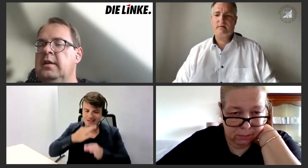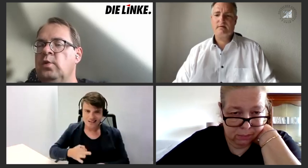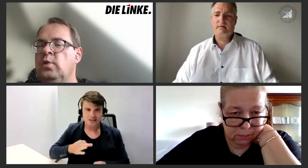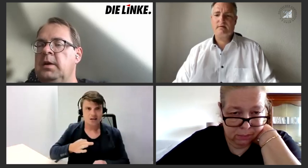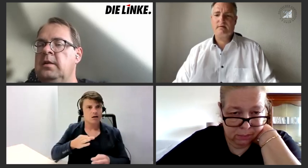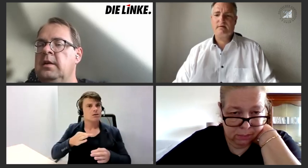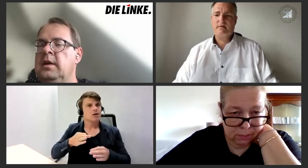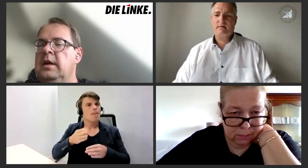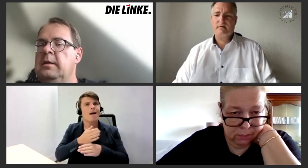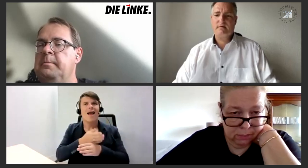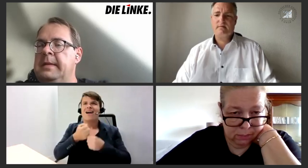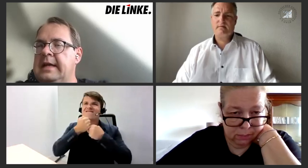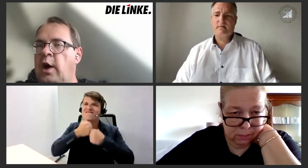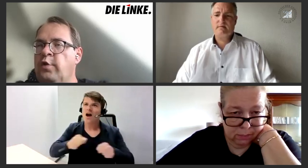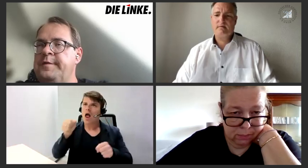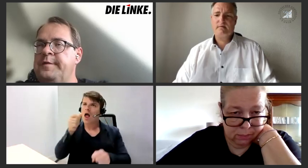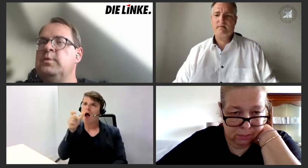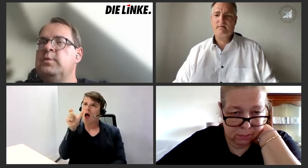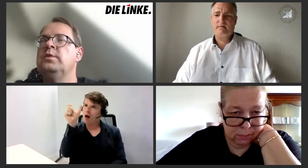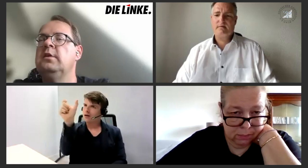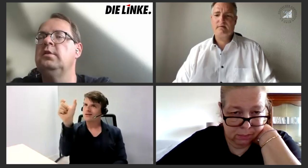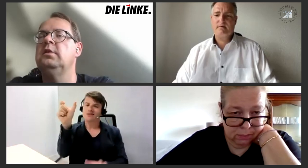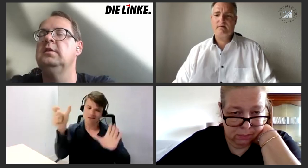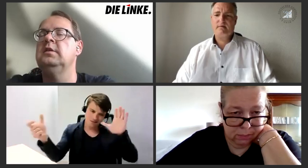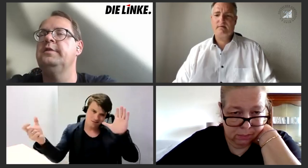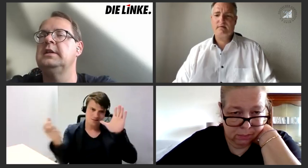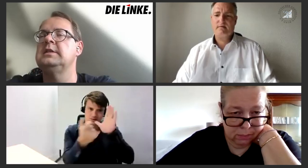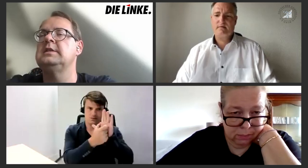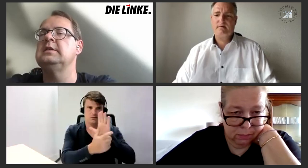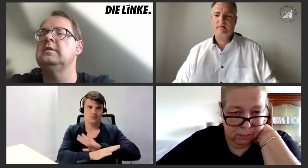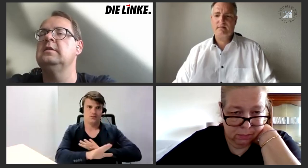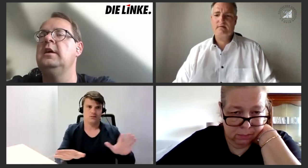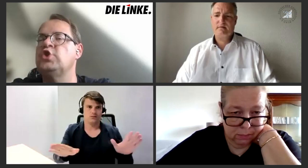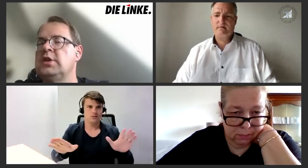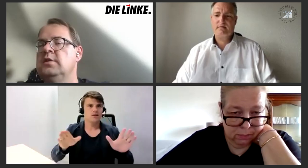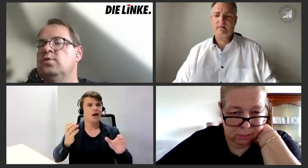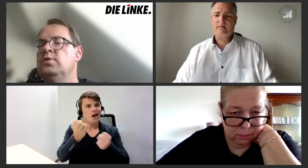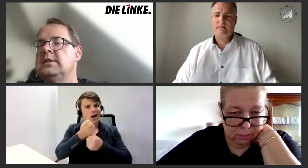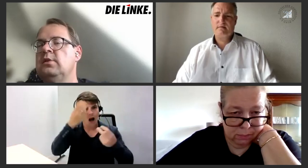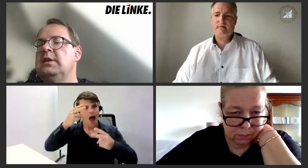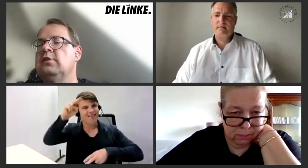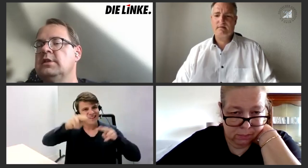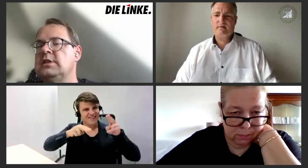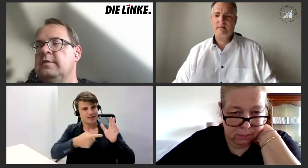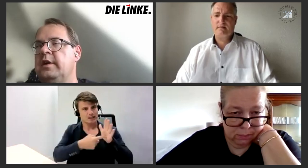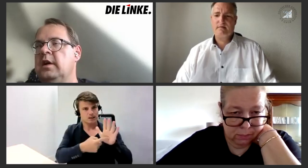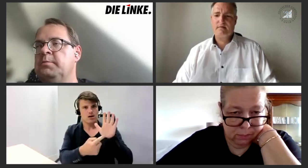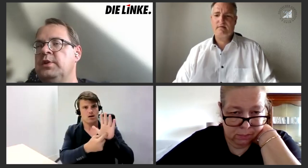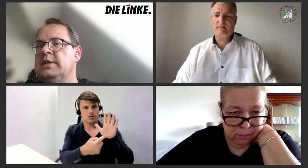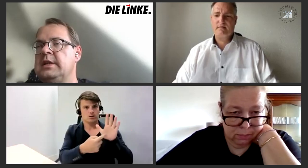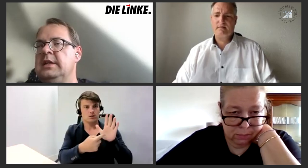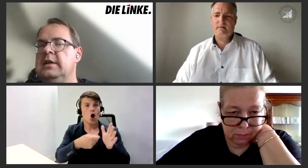die Barrierefreiheit nochmal mit aufnimmt und auch differenziert darstellt und das auch die